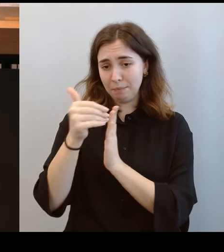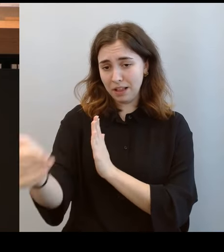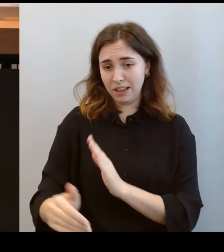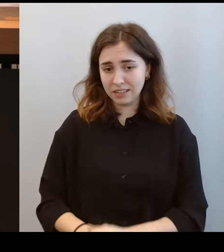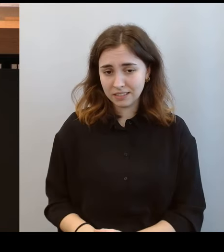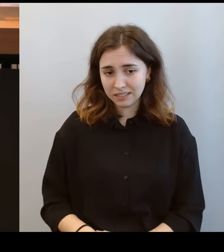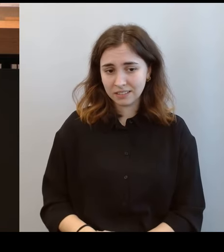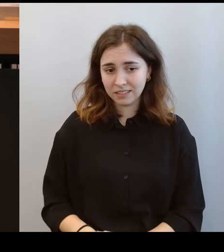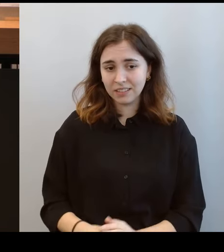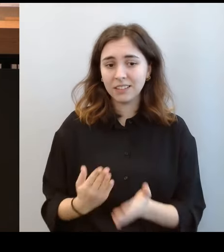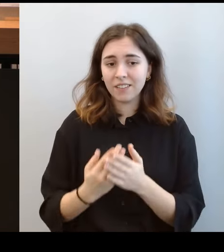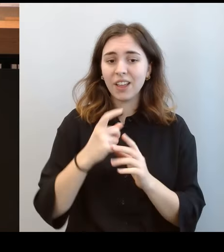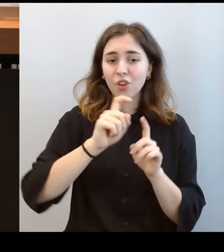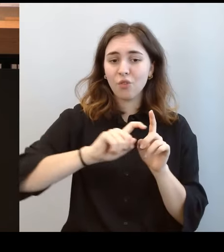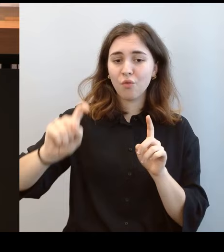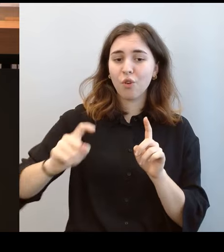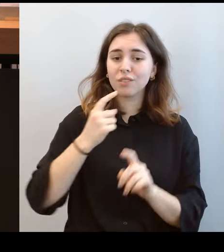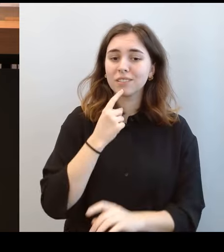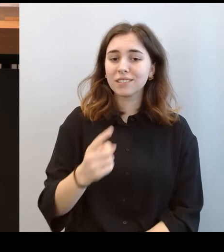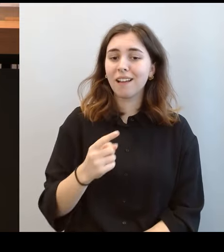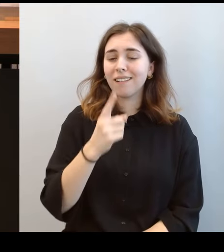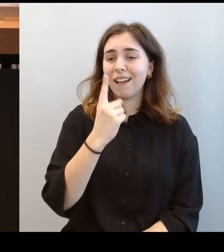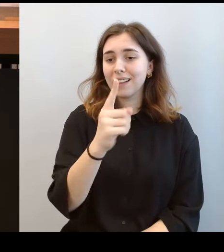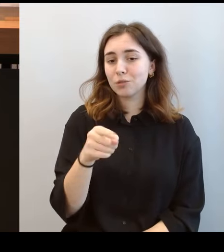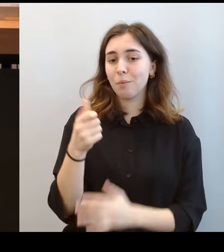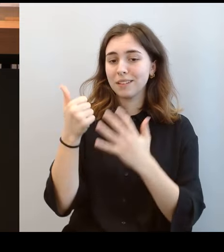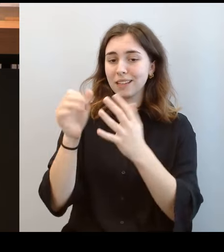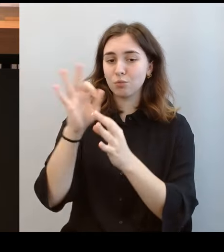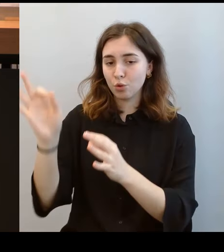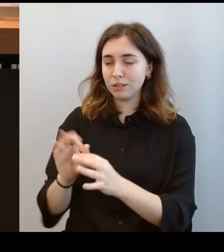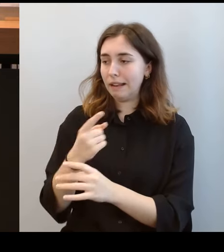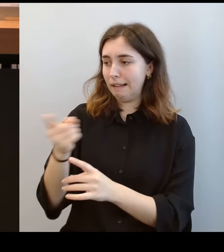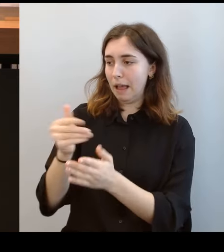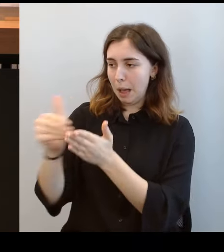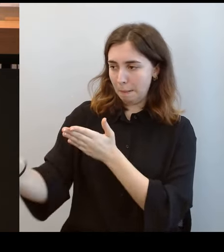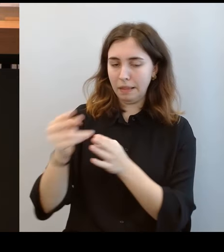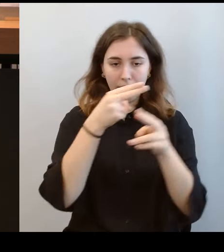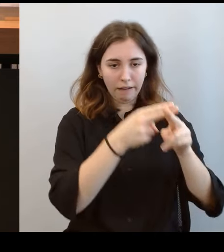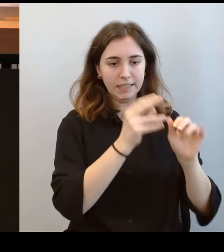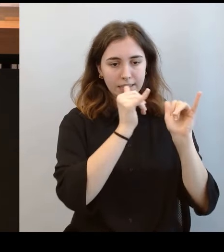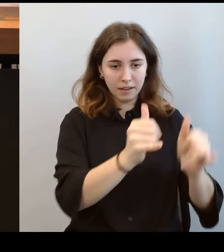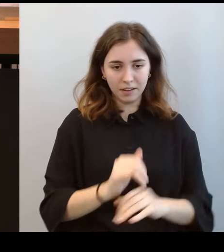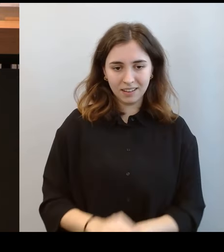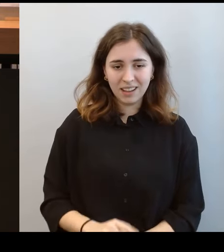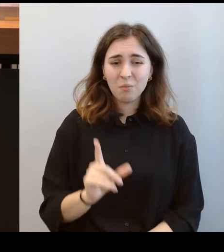Zitat Ende. Das bedeutet folglich, dass 98,4 % der Menschen, die einen